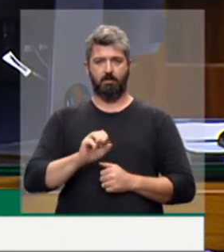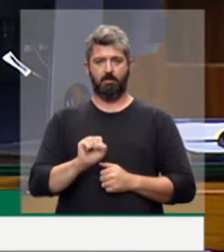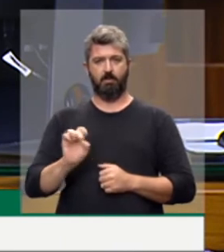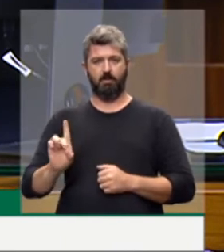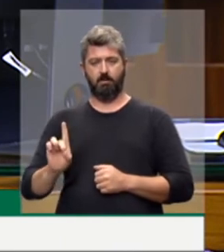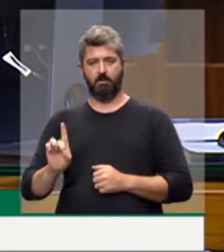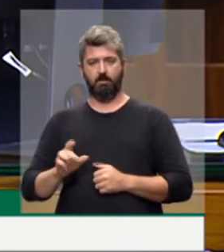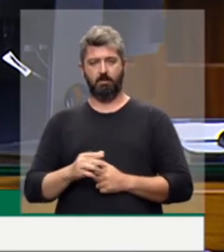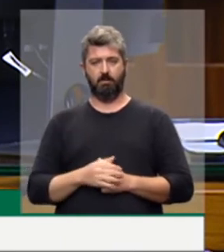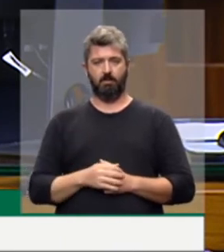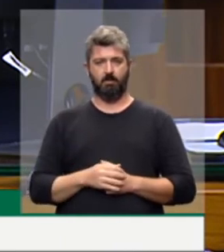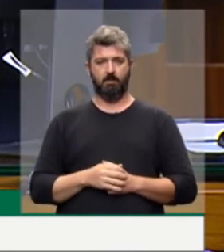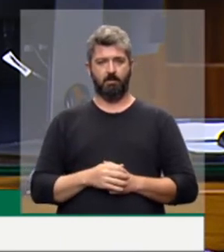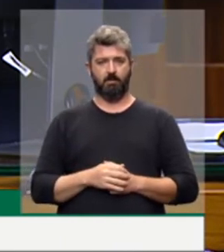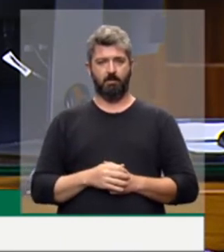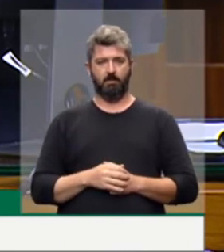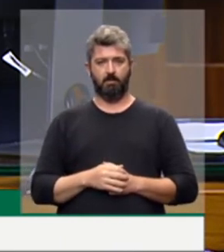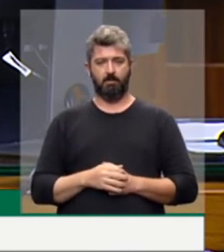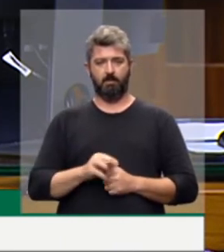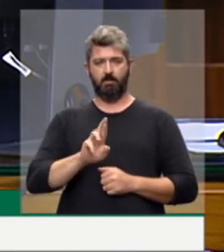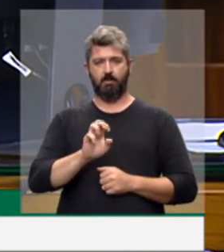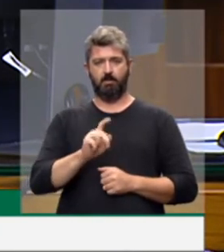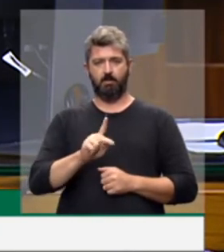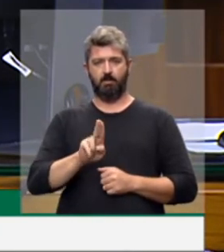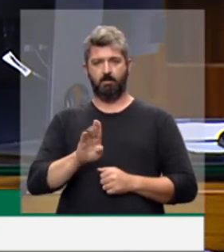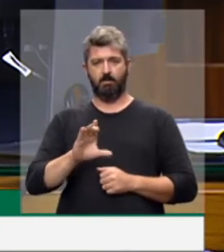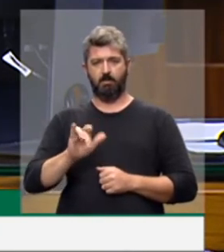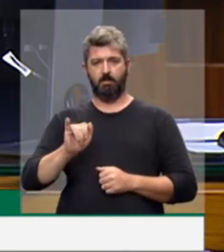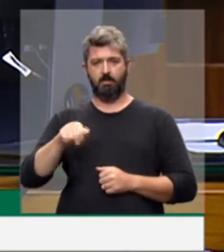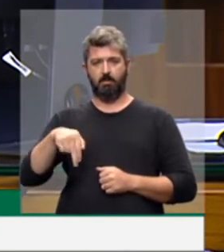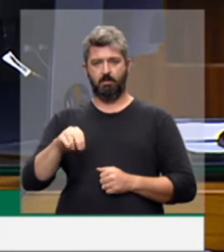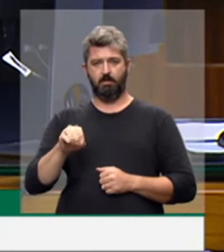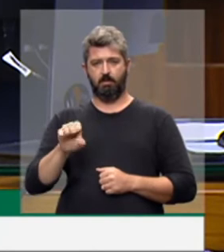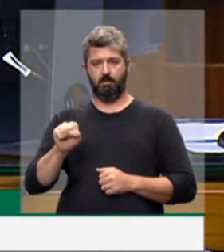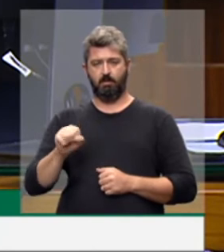BANCADA, COMO VOTA O PT? P L? -- PSL REJEITO O REQUERIMENTO. -- PP?